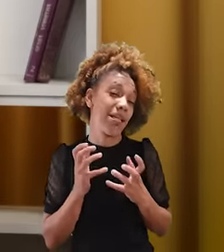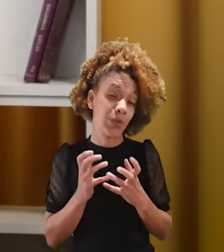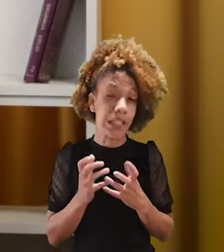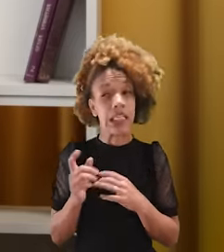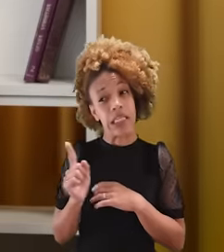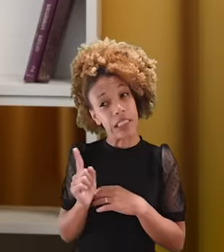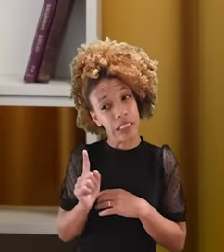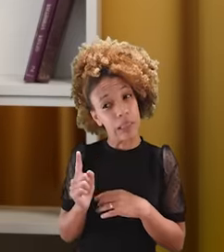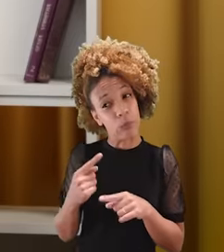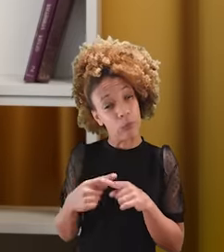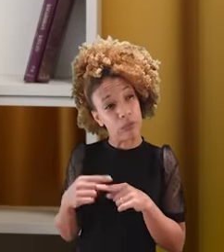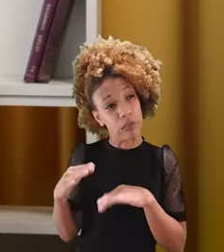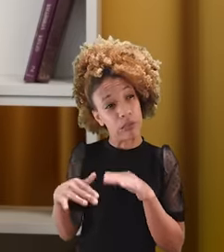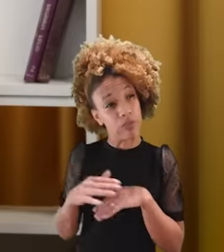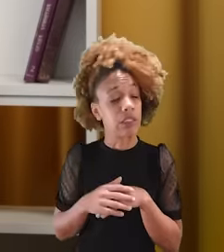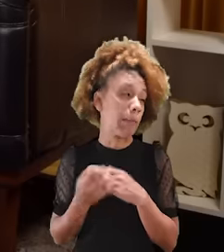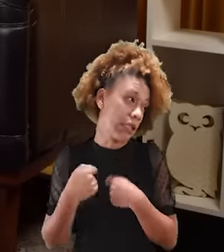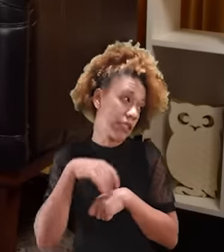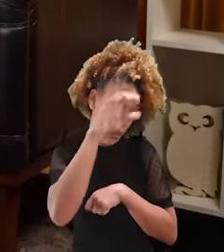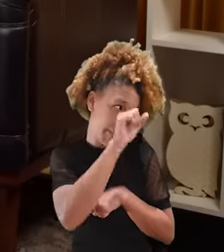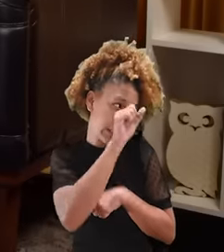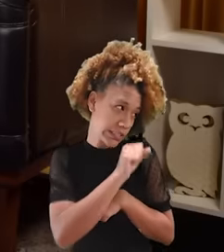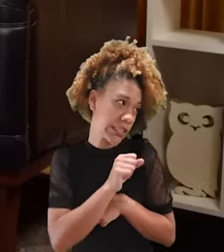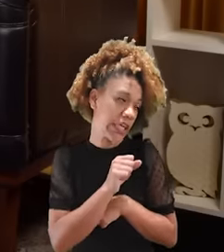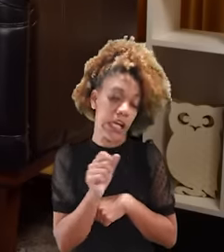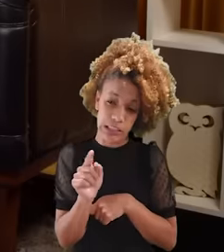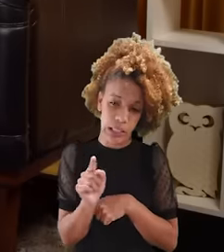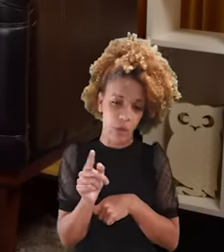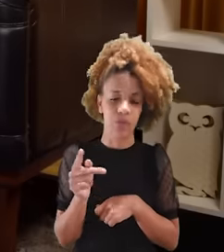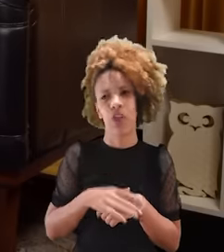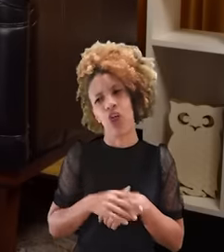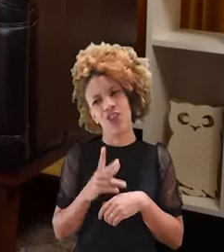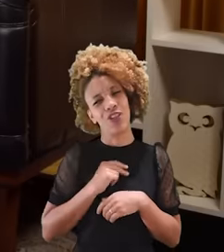não que você tem eu achei que você não sabia dar não também você foi você foi lá só por você ter